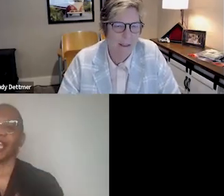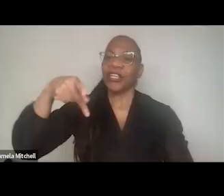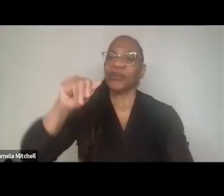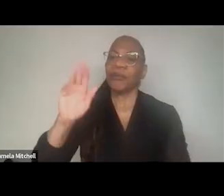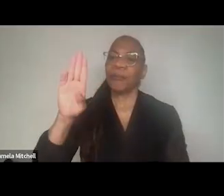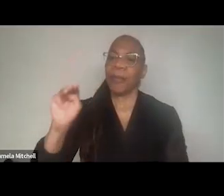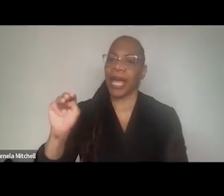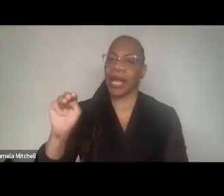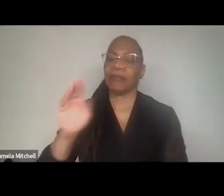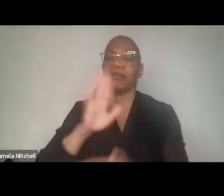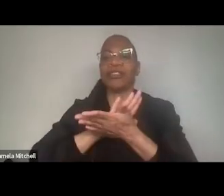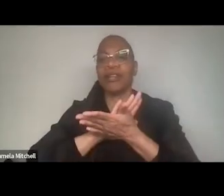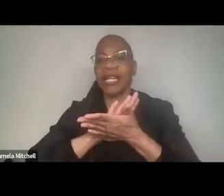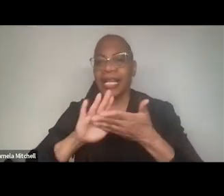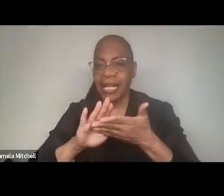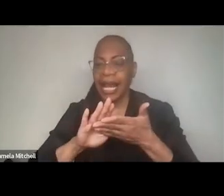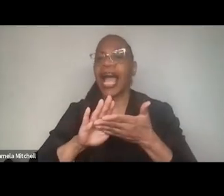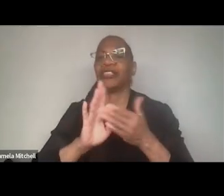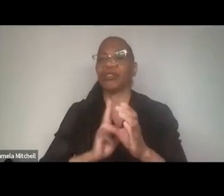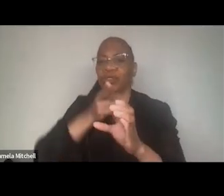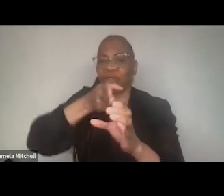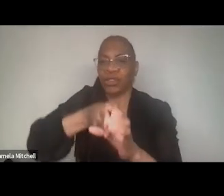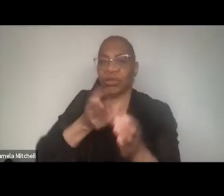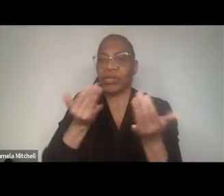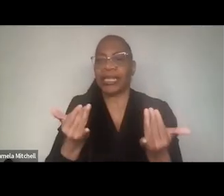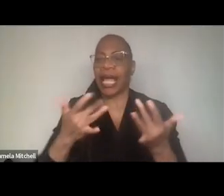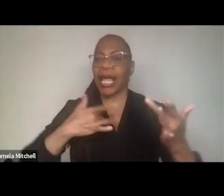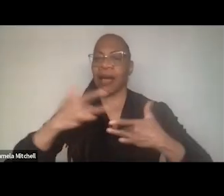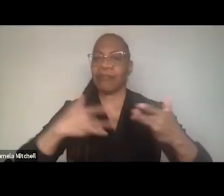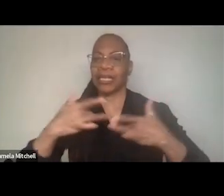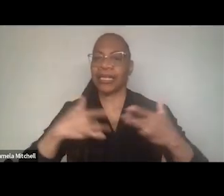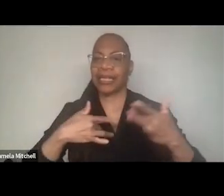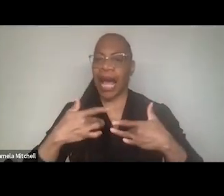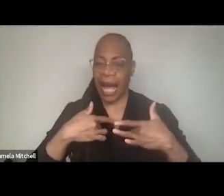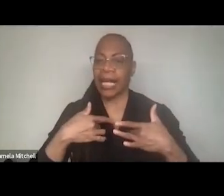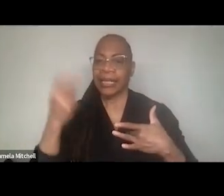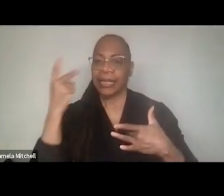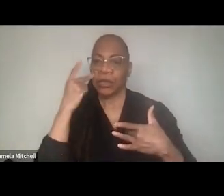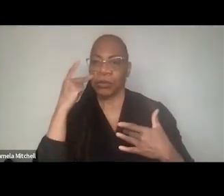Es muy agradable estar con todos ustedes hoy, y estoy muy emocionada de ver el interés en este tema.